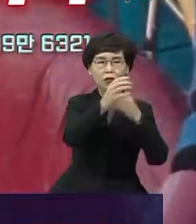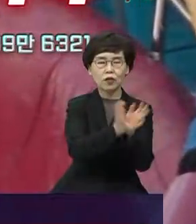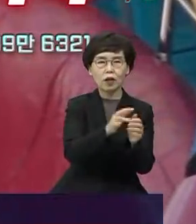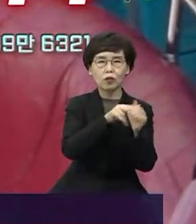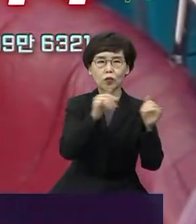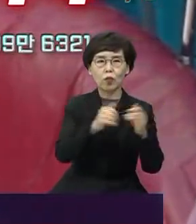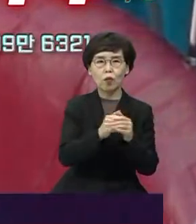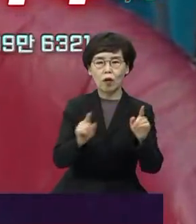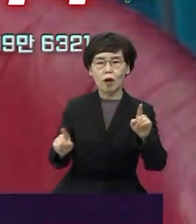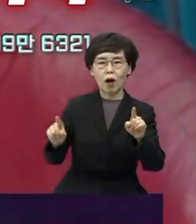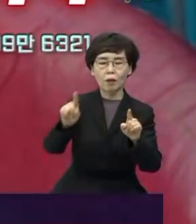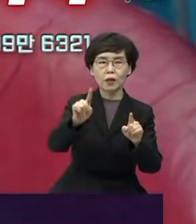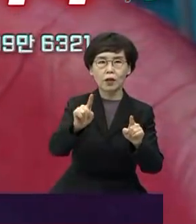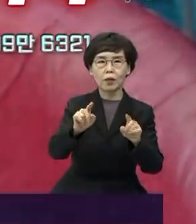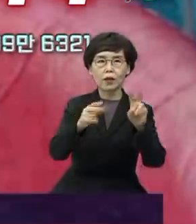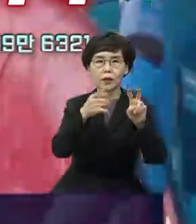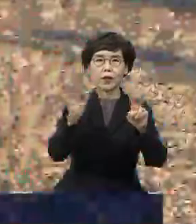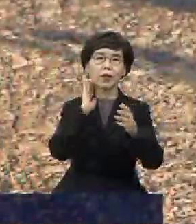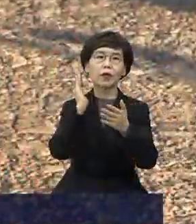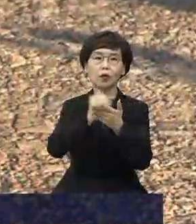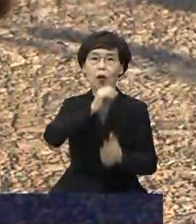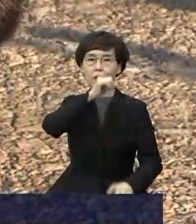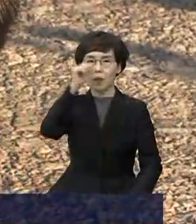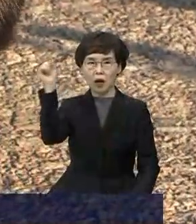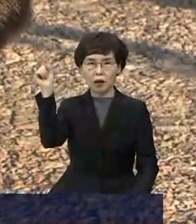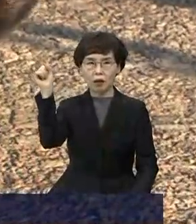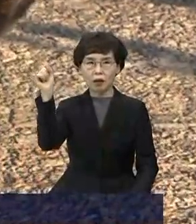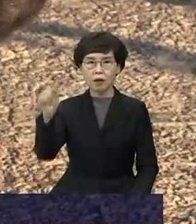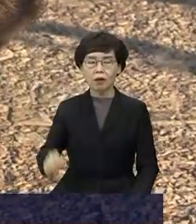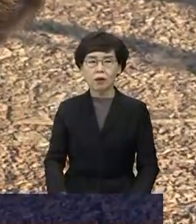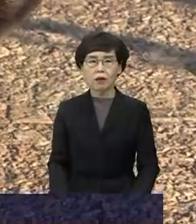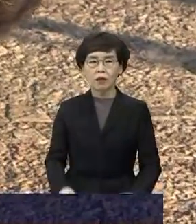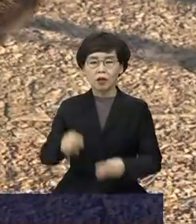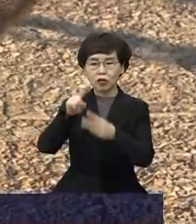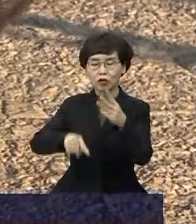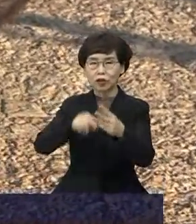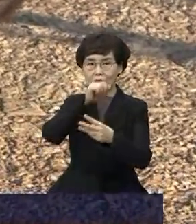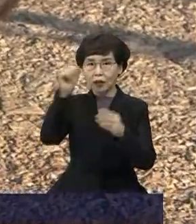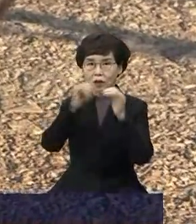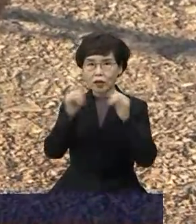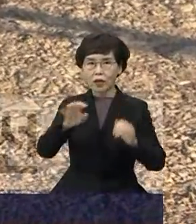역전하며 20대 대통령에 당선했습니다. 윤 당선인은 48.56% 득표율로 2위인